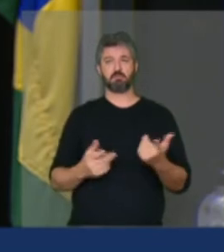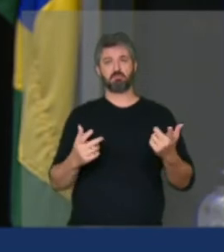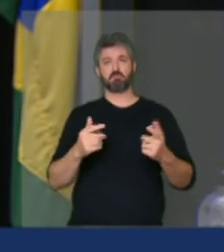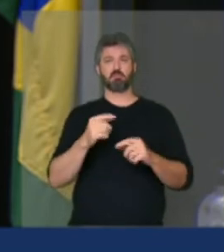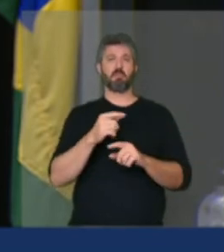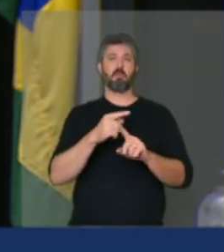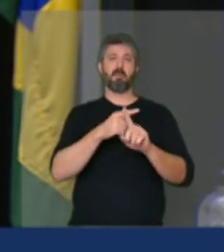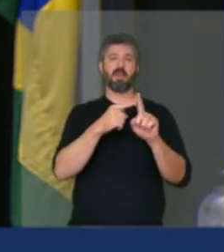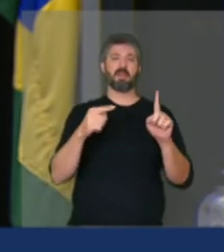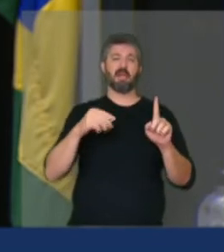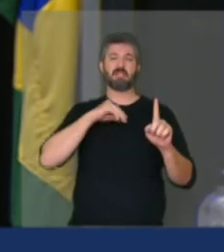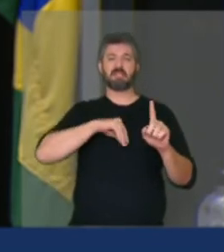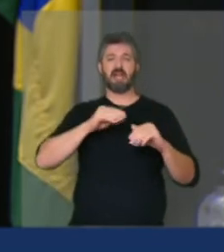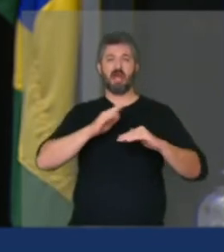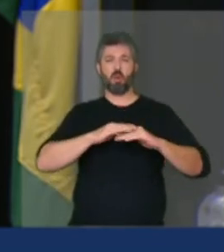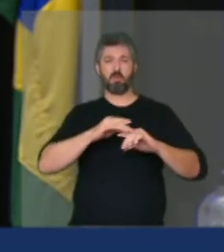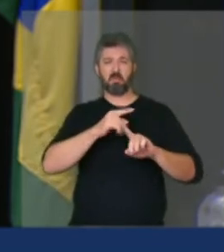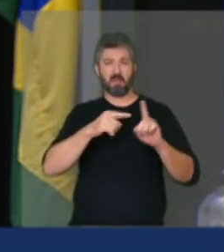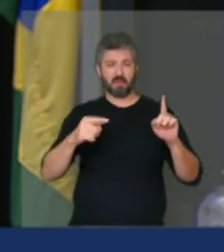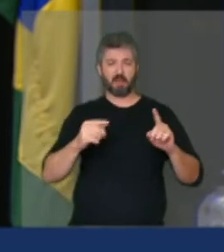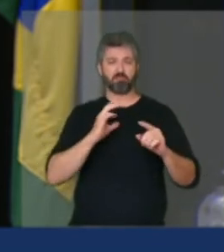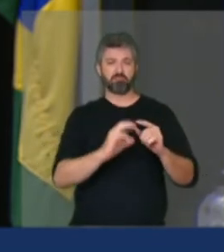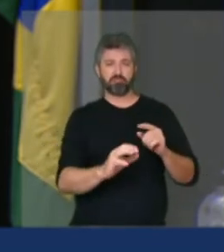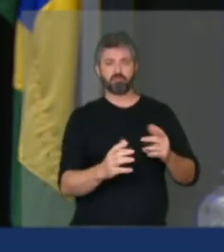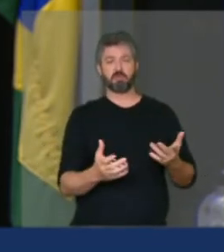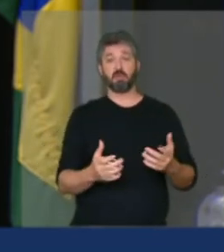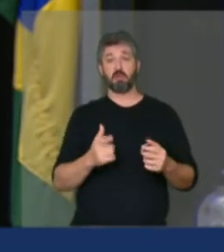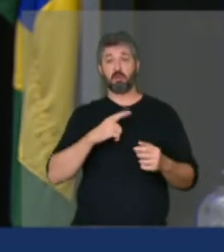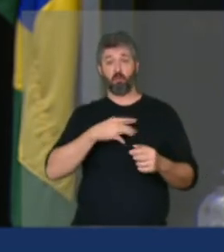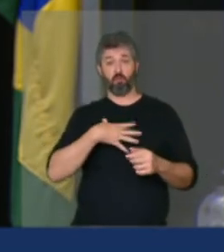FAMÍLIA QUE TEM UM FILHO QUE FICA ORFÃO E UM SALÁRIO-MÍNIMO PARA A FAMÍLIA QUE TEM DOIS OU MAIS